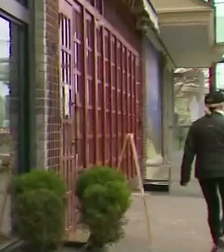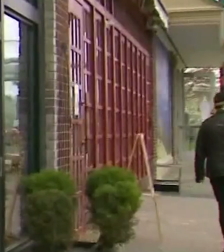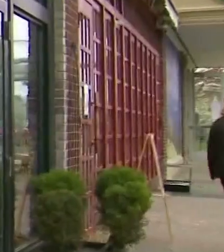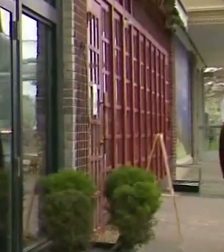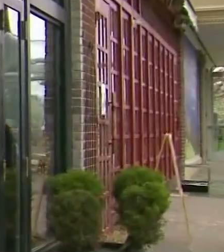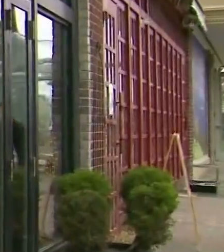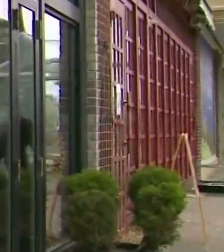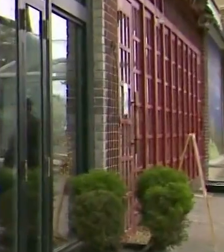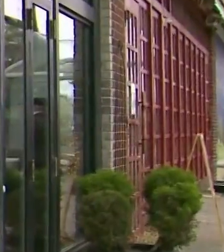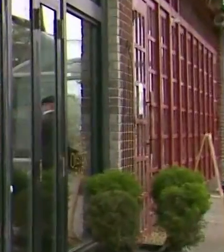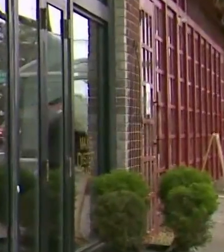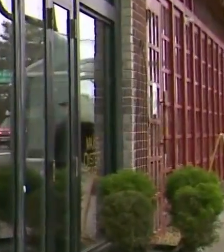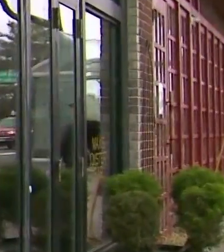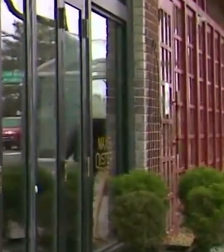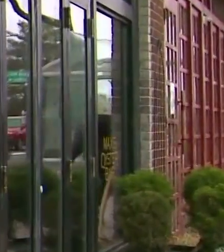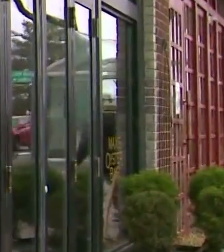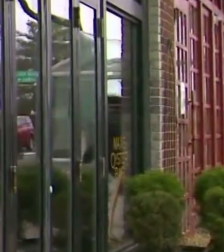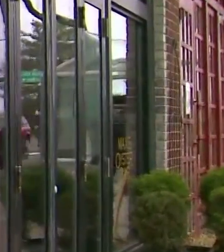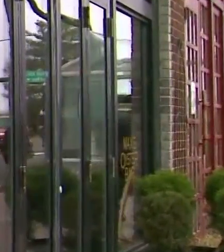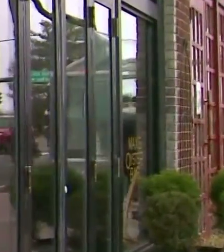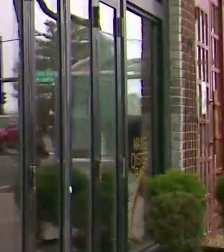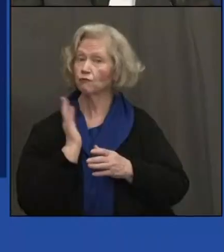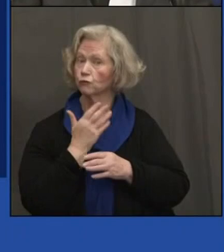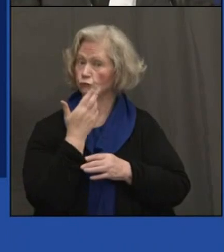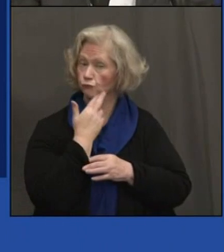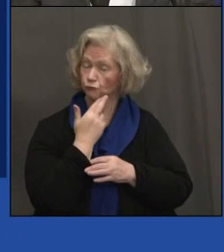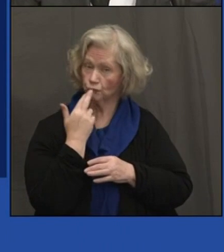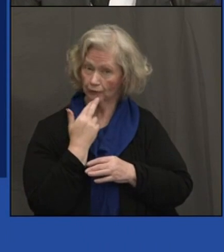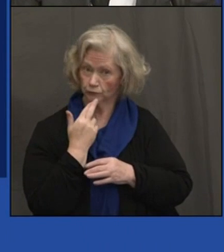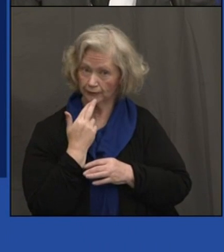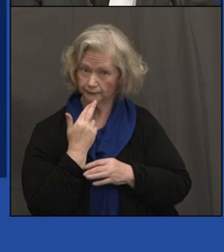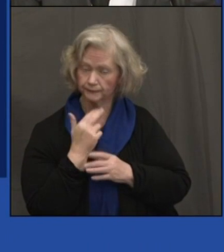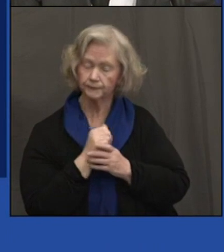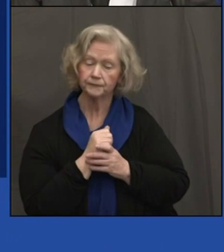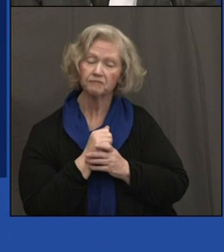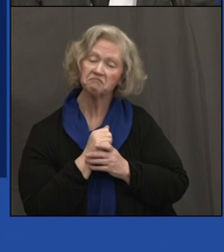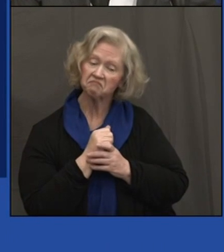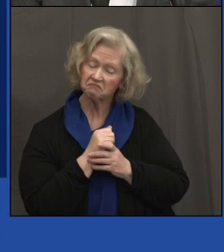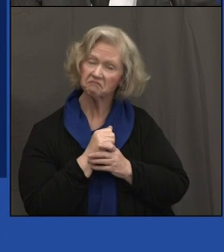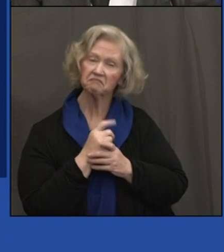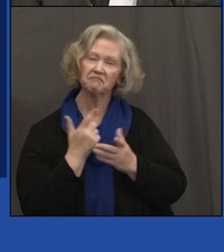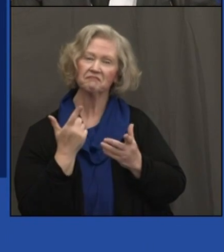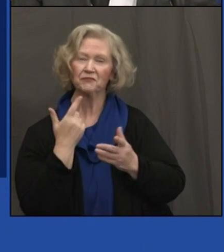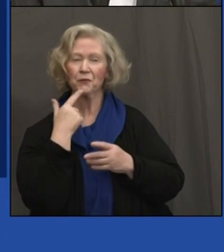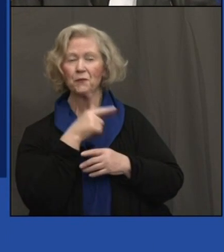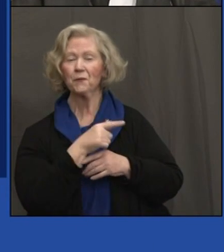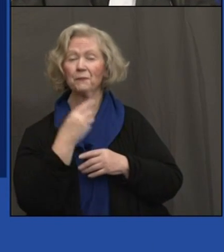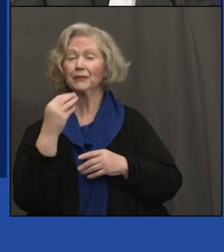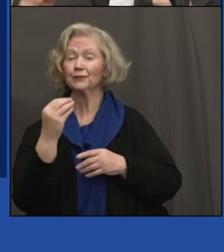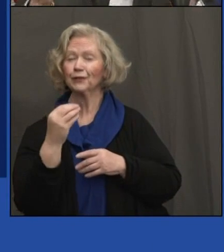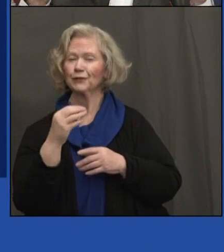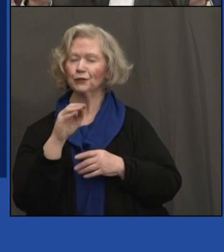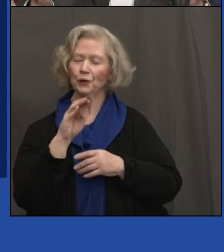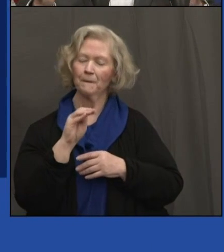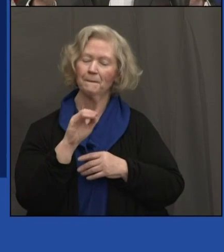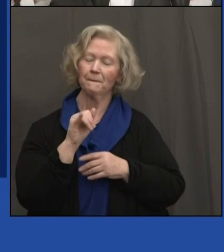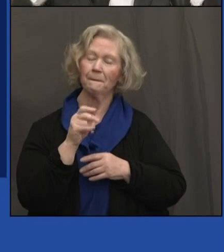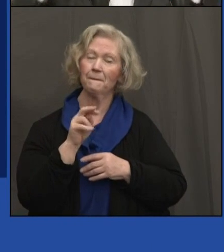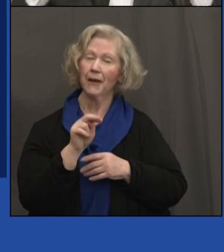WILL BE ALLOWED GYMS, WILL BE ALLOWED GYMS, LIBRA WILL BE ALLOWED GYMS, LIBRA RETAIL WILL BE ALLOWED GYMS, LIBRA RETAIL STORES, LIBRA RETAIL STORES, LIBRA RETAIL STORES, HOUSES LIBRA RETAIL STORES, HOUSES OF LIBRA RETAIL STORES, HOUSES OF WORP, LIBRA RETAIL STORES, HOUSES OF WORP, HAIR LIBRA RETAIL STORES, HOUSES OF WORP, HAIR SALONS HOUSES OF WORP, HAIR SALONS HOUSES OF WORP, HAIR SALONS AND HOUSES OF WORP, HAIR SALONS AND RESTAURA HOUSES OF WORP, HAIR SALONS AND RESTAURA ALTHOUGH HOUSES OF WORP, HAIR SALONS AND RESTAURA ALTHOUGH SIX AND RESTAURA ALTHOUGH SIX AND RESTAURA ALTHOUGH SIX FEET AND RESTAURA ALTHOUGH SIX FEET OF AND RESTAURA ALTHOUGH SIX FEET OF SA AND RESTAURA ALTHOUGH SIX FEET OF SA DISTANC AND RESTAURA ALTHOUGH SIX FEET OF SA DISTANC AND FEET OF SA DISTANC AND FEET OF SA DISTANC AND MASK FEET OF SA DISTANC AND MASK AR FEET OF SA DISTANC AND MASK AR WIL FEET OF SA DISTANC AND MASK AR WIL STL FEET OF SA DISTANC AND MASK AR WIL STL BE